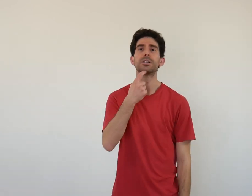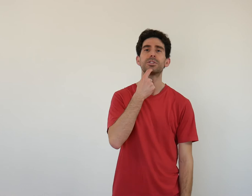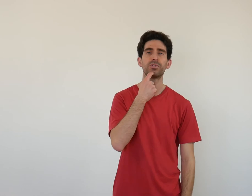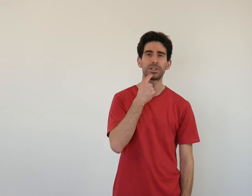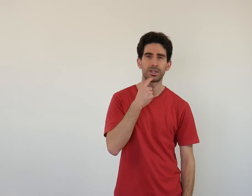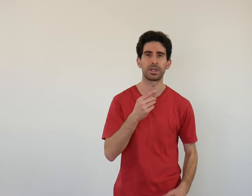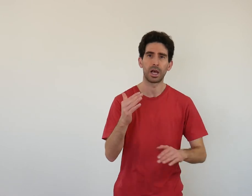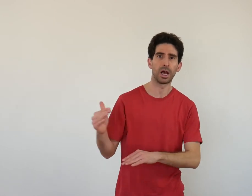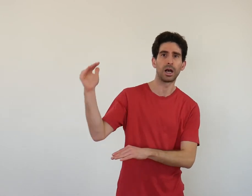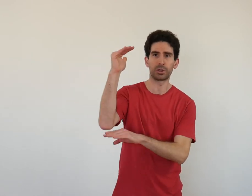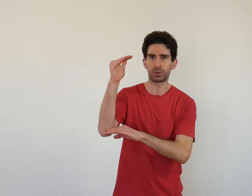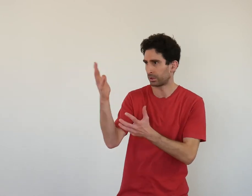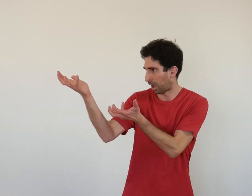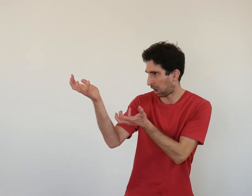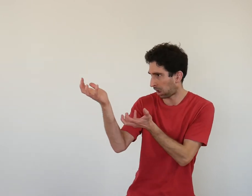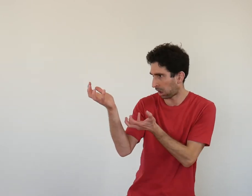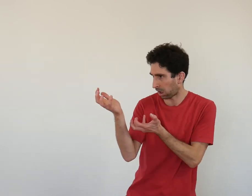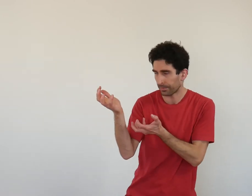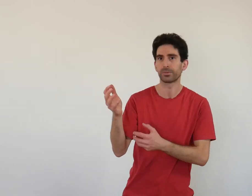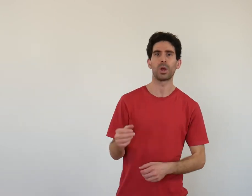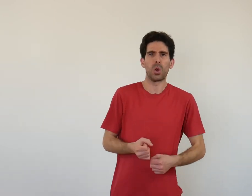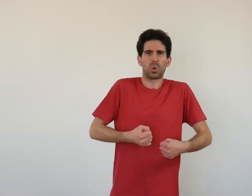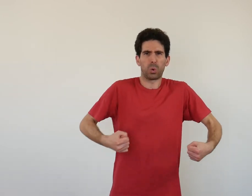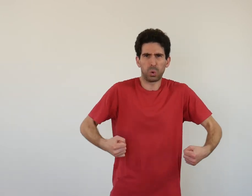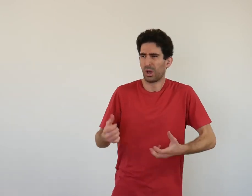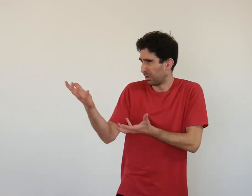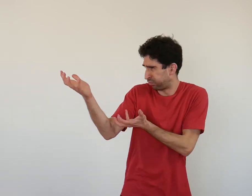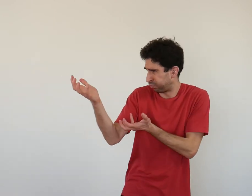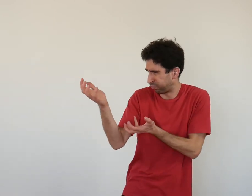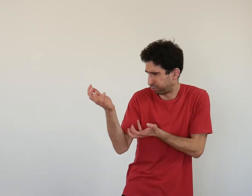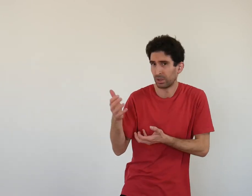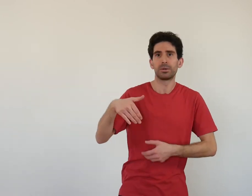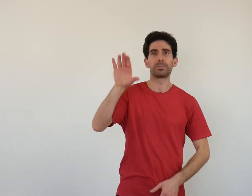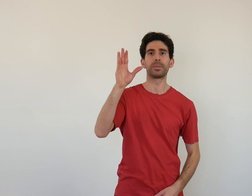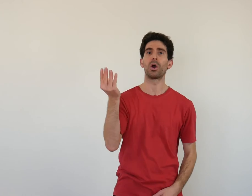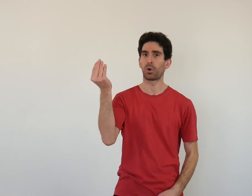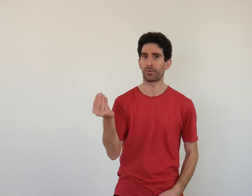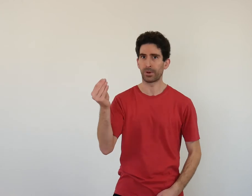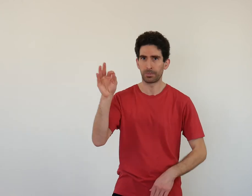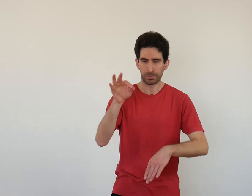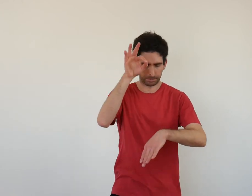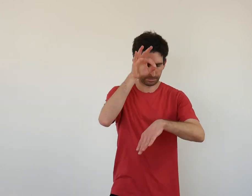Ce qui veut dire que les adultes les attirent plus et les gros aussi. Mais les enfants ont une réaction